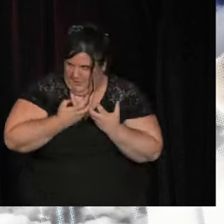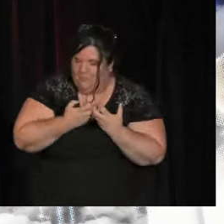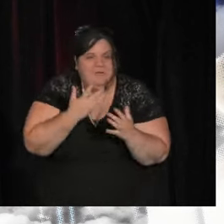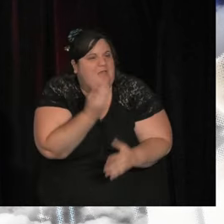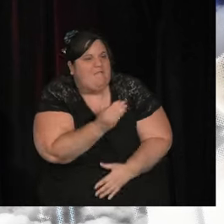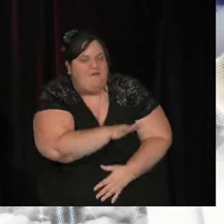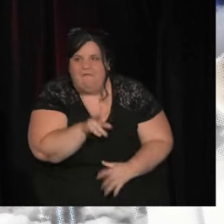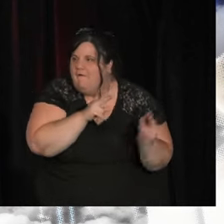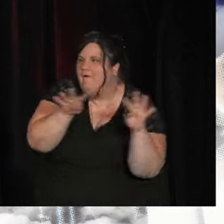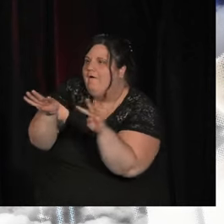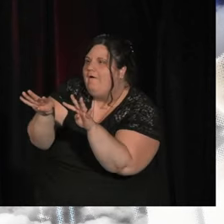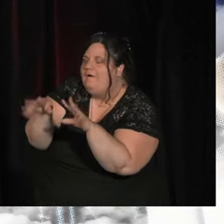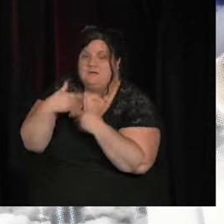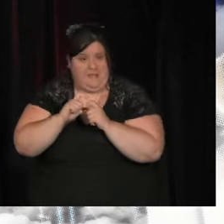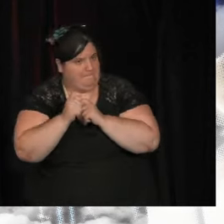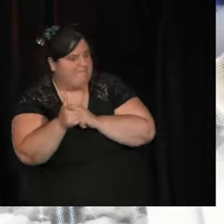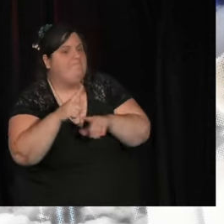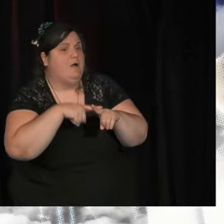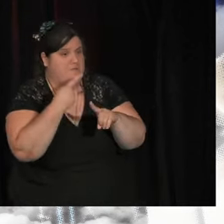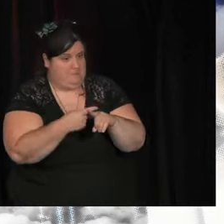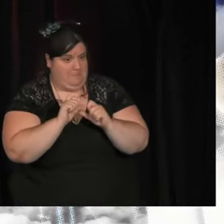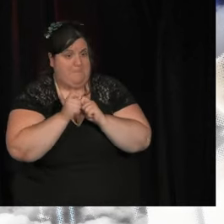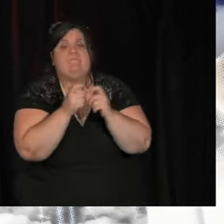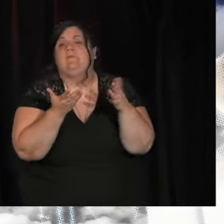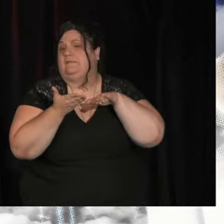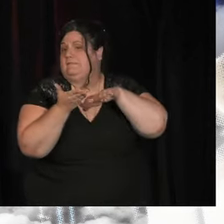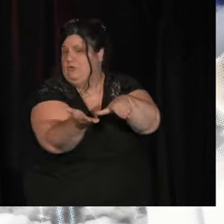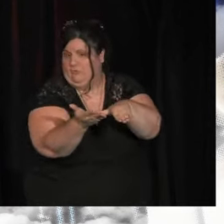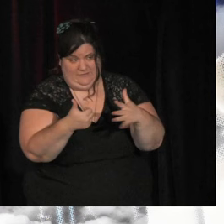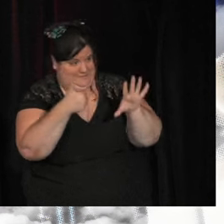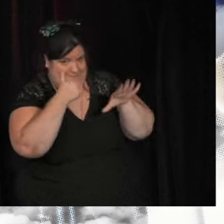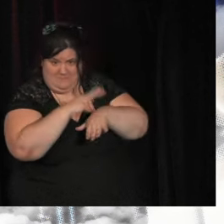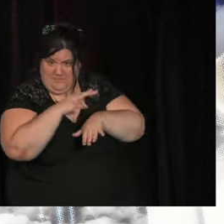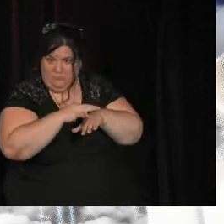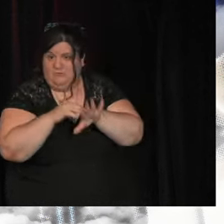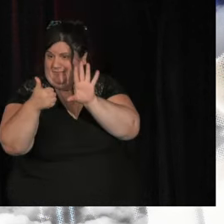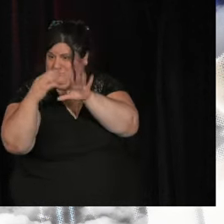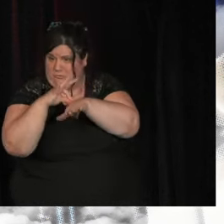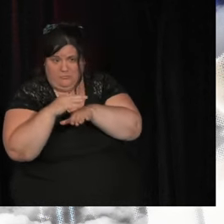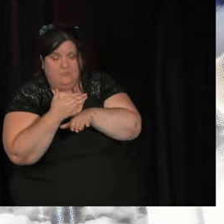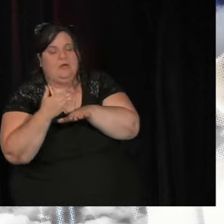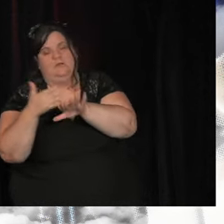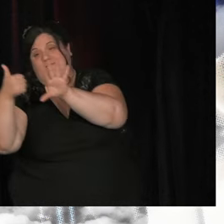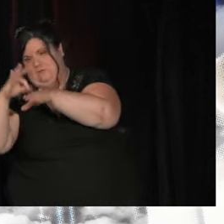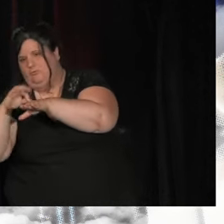etc. Ensuite, trailer de gameplay. Donc vraiment, ils envoient du pâté. Il y a aussi six minutes de gameplay. Il y a vraiment le six minutes de trailer cinématique qui a été lancé